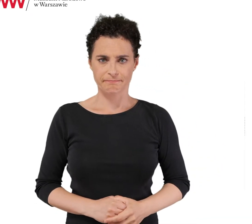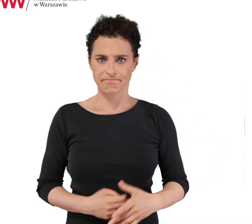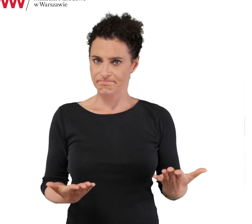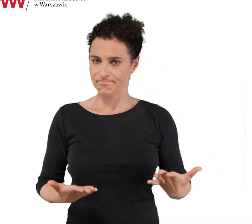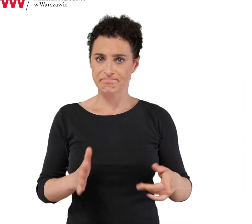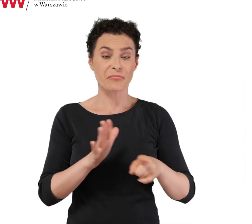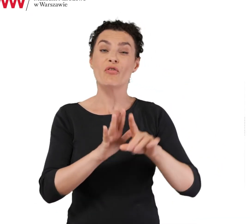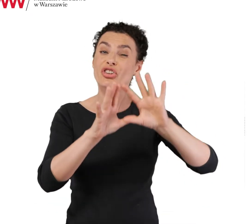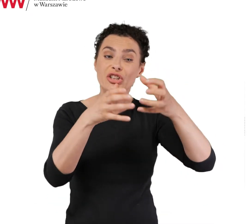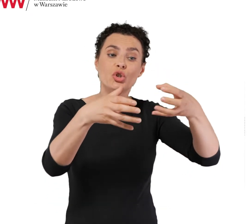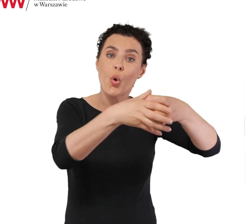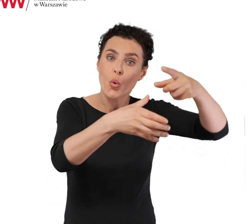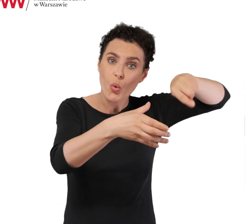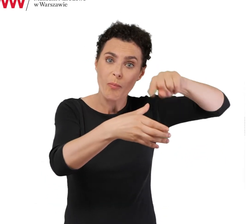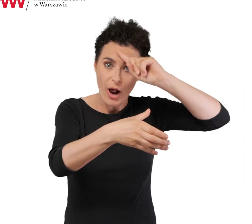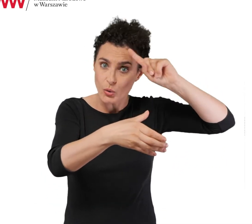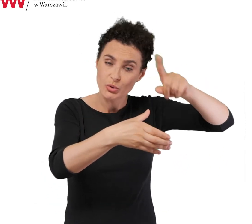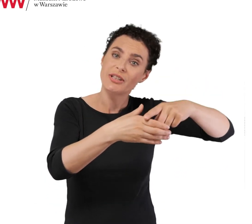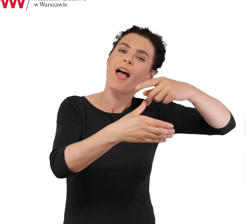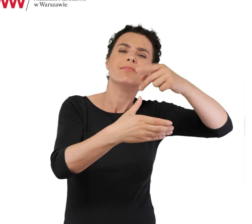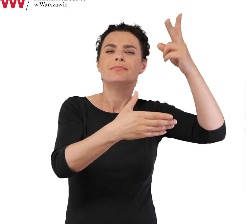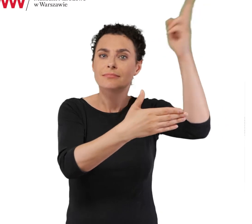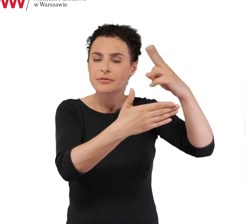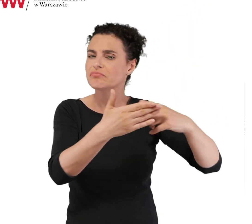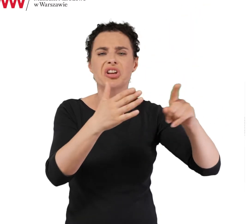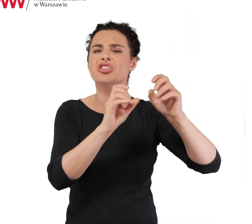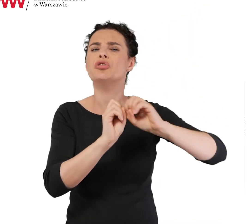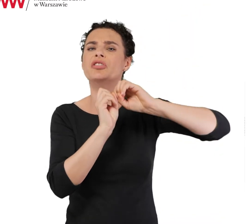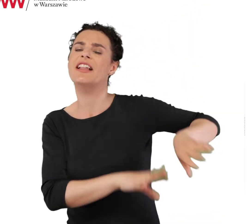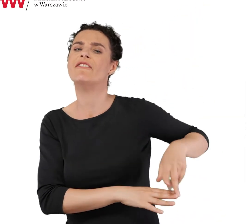Artyści związani z tym ruchem porzucili styl ekspresjonistyczny